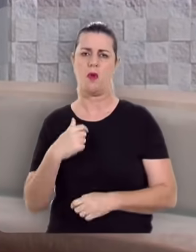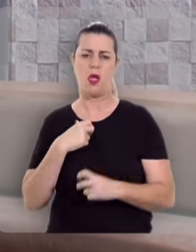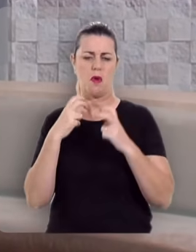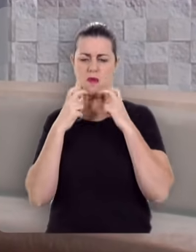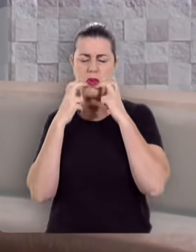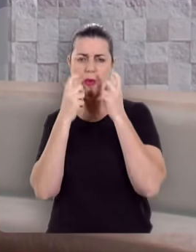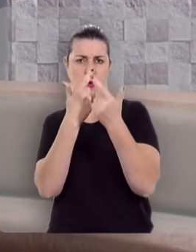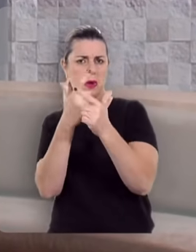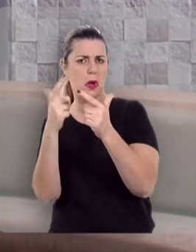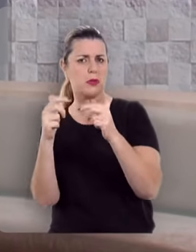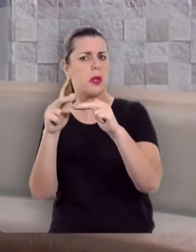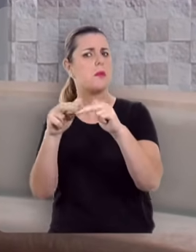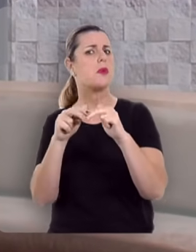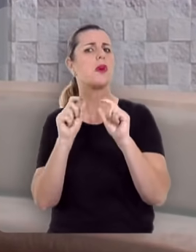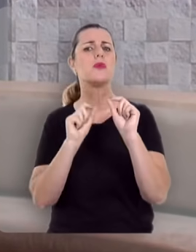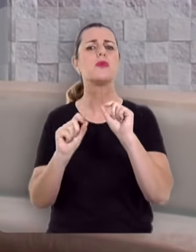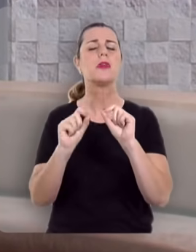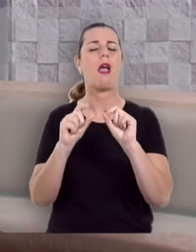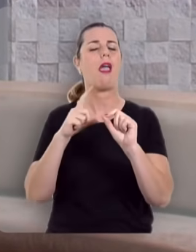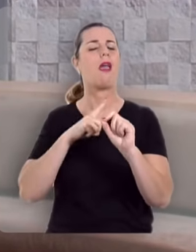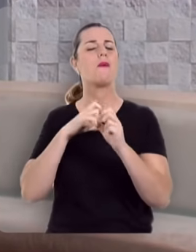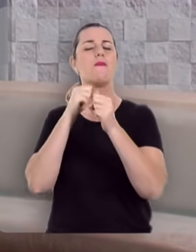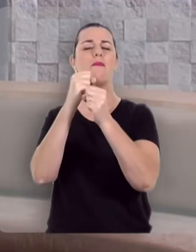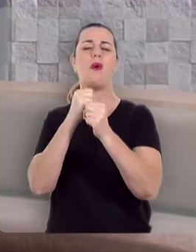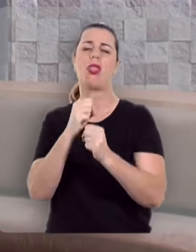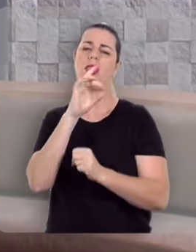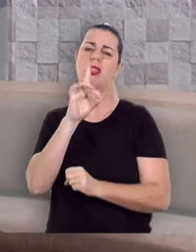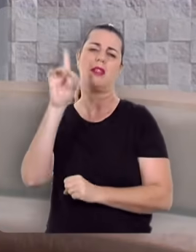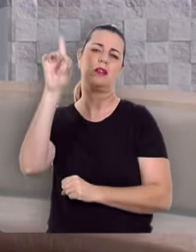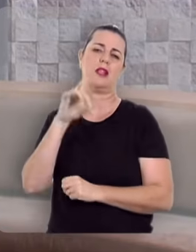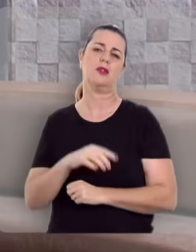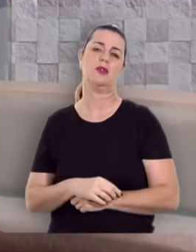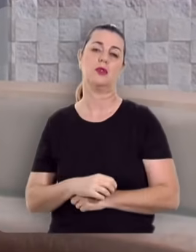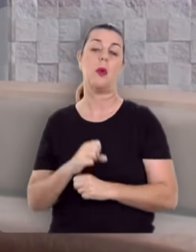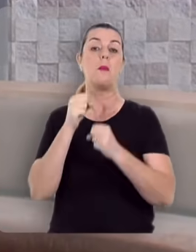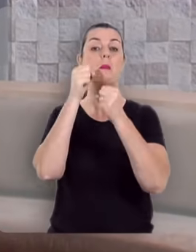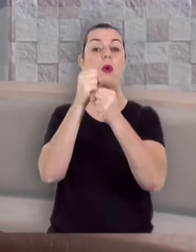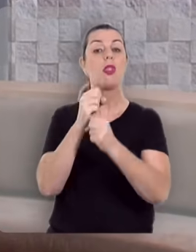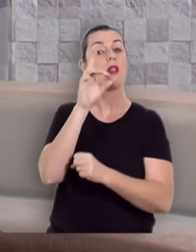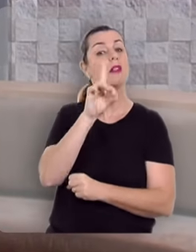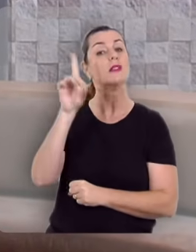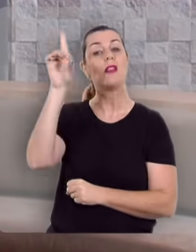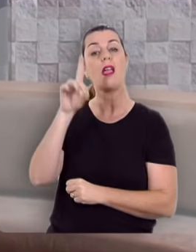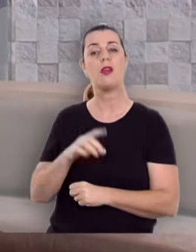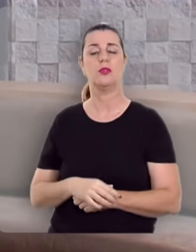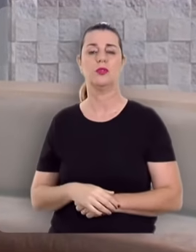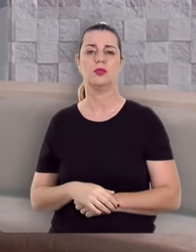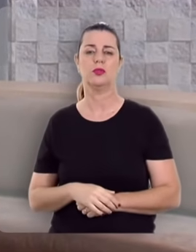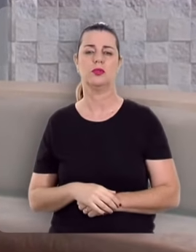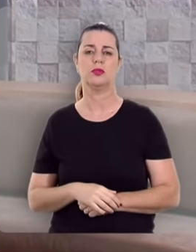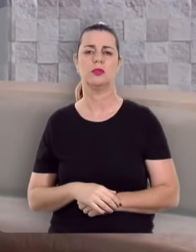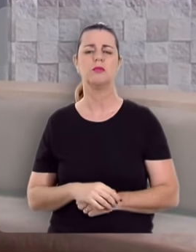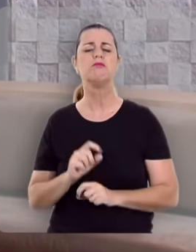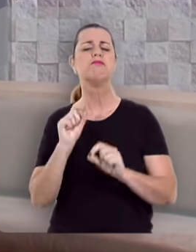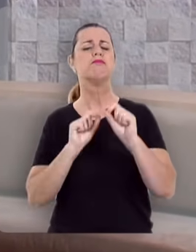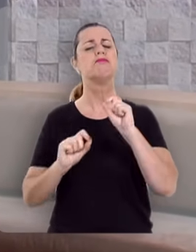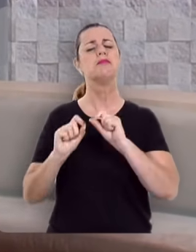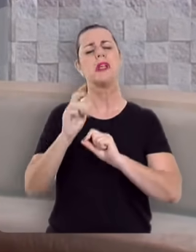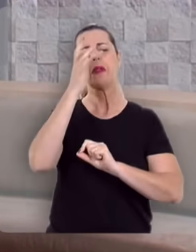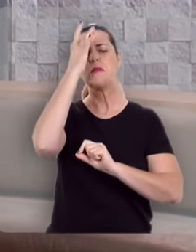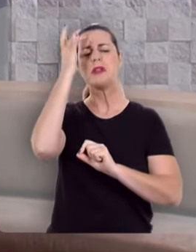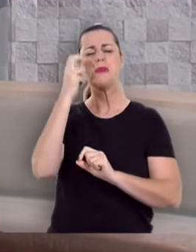me envergonho do Evangelho Porque ele é o poder de Deus o poder de Deus quem se envergonharia